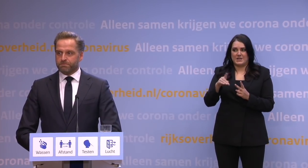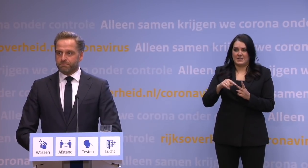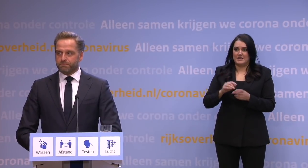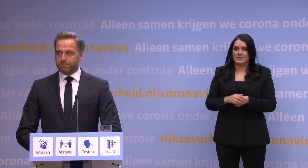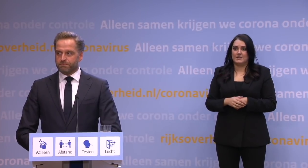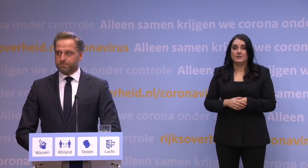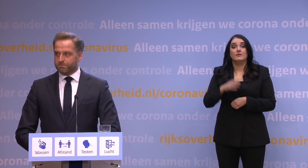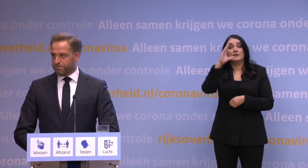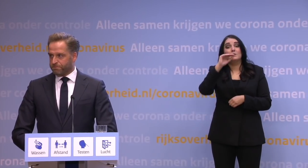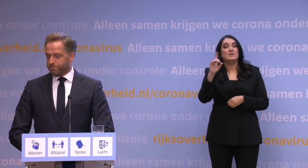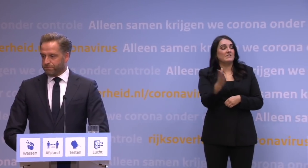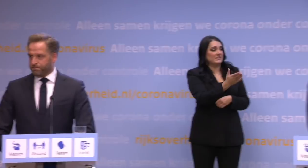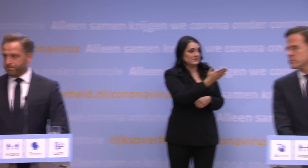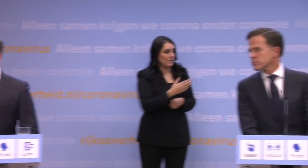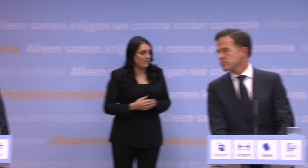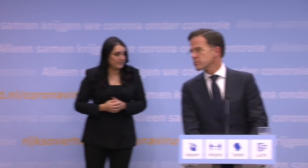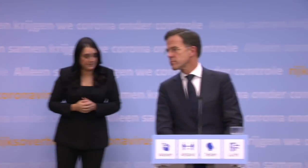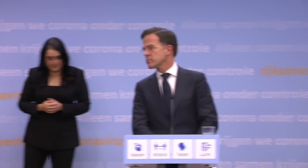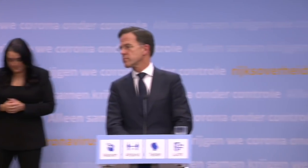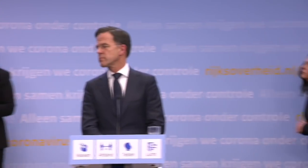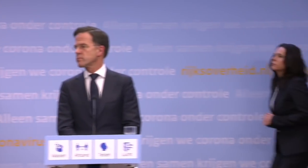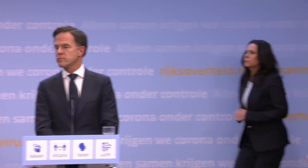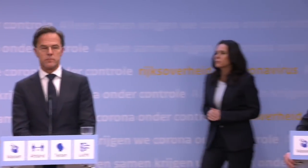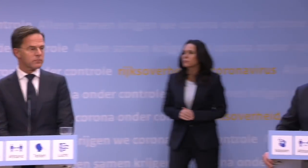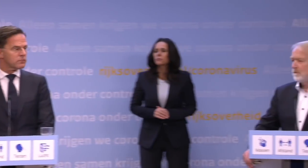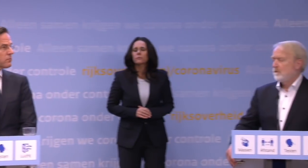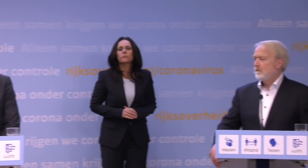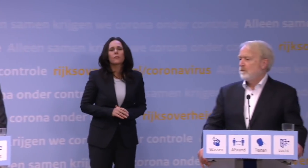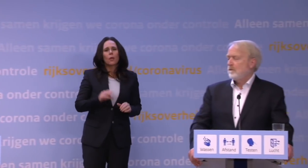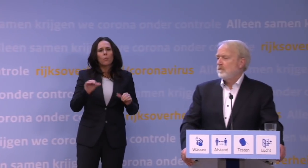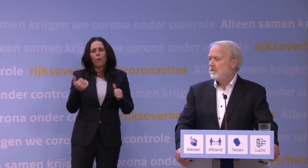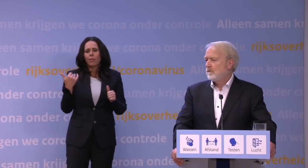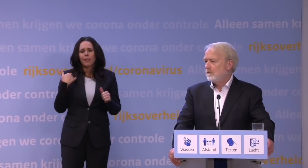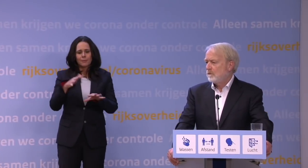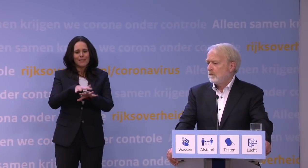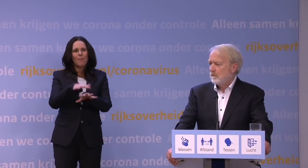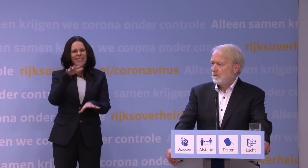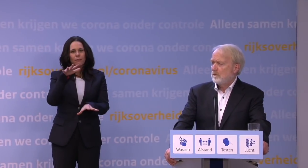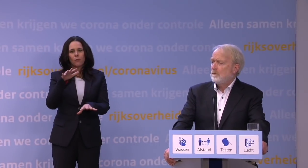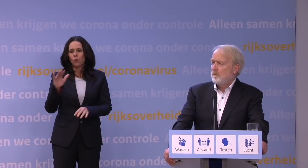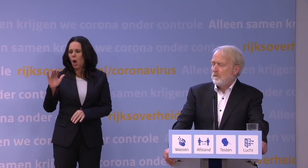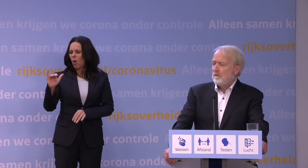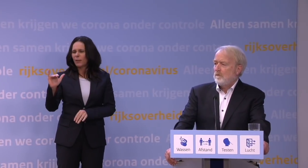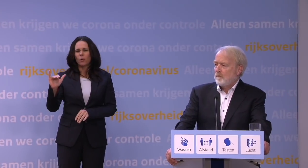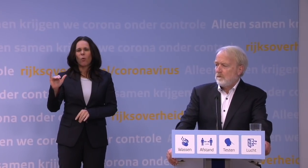Meneer Van Dissel, u had het over de metafoor dat omikron een andere jas aanheeft